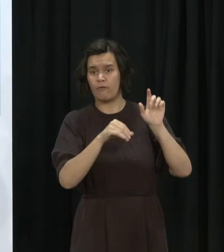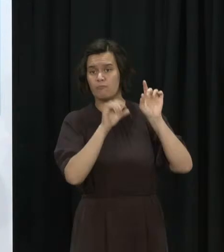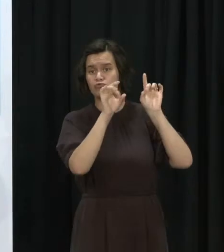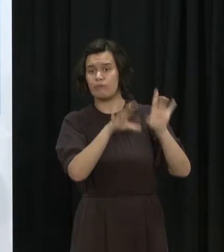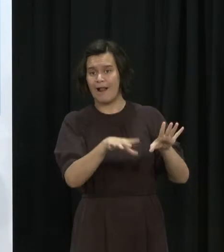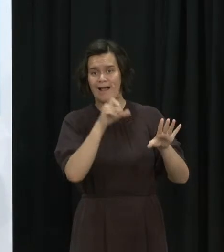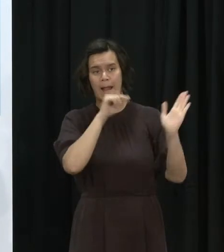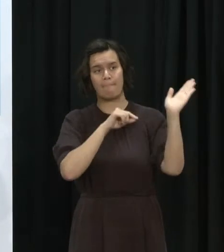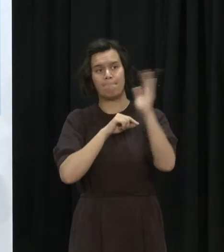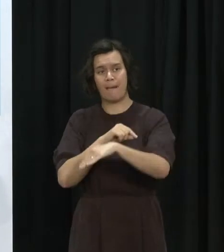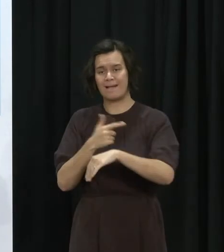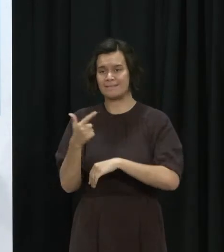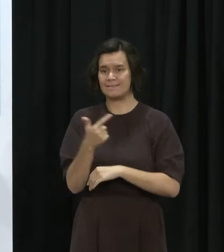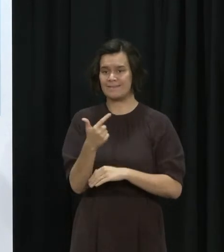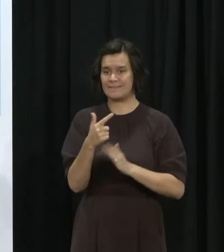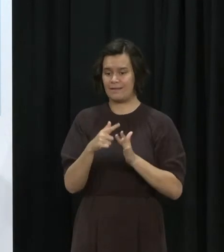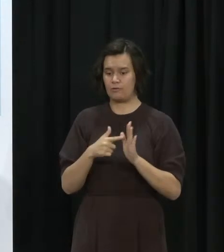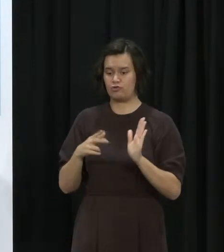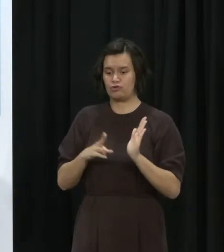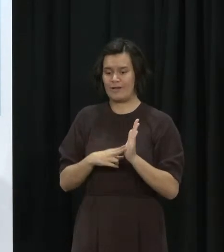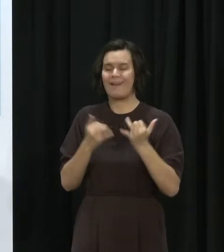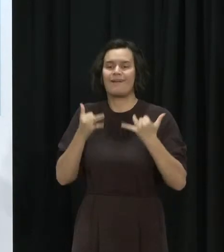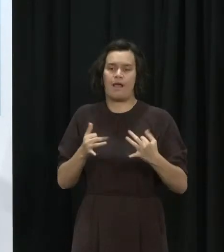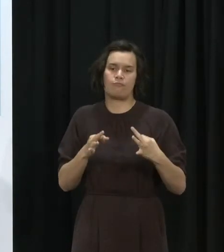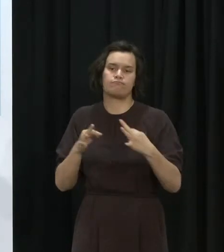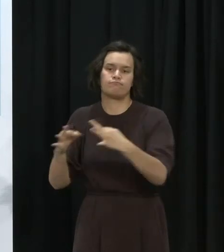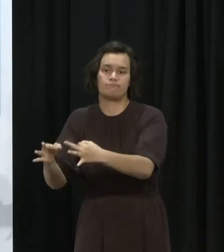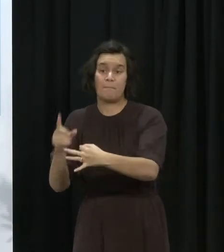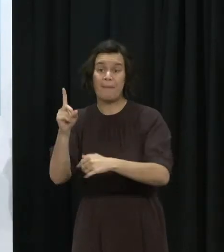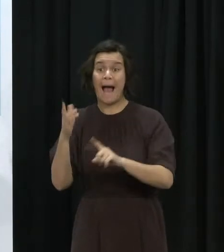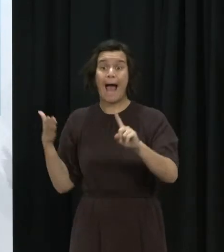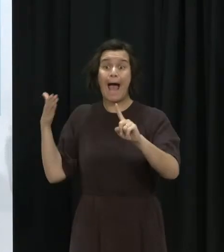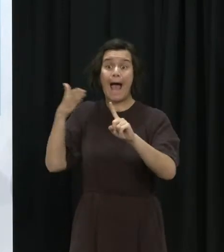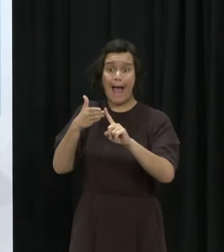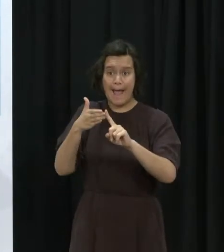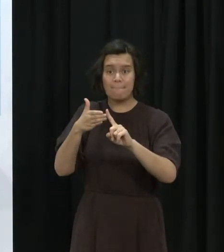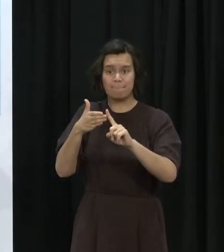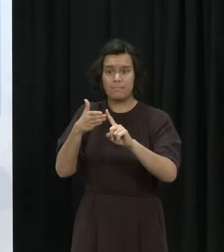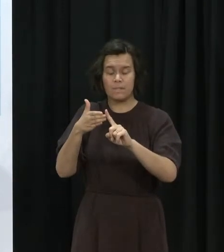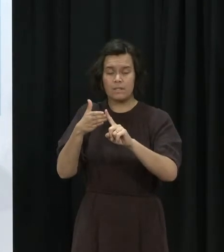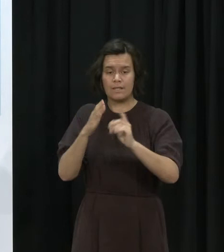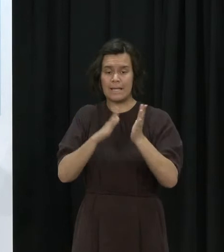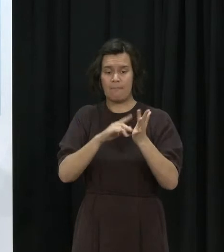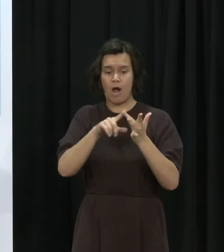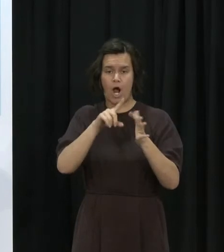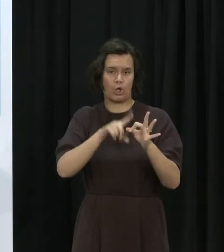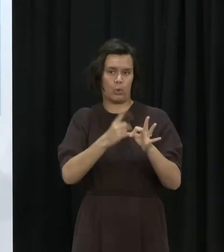Akoranga kia noho taratahi kaainga hei tautuhinga taunoa mo nga tangata e haere mai ana ki te whenua. Kua roa tera e ono wiki mai i te waenganui o